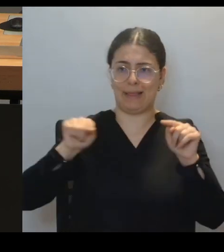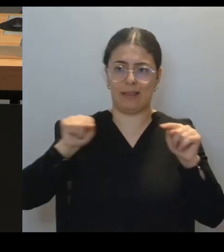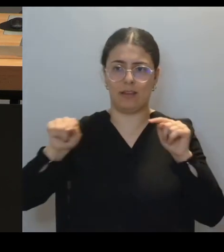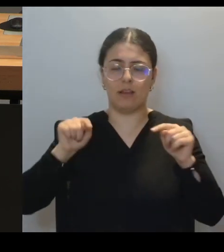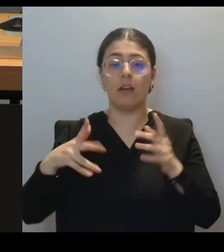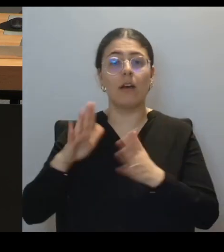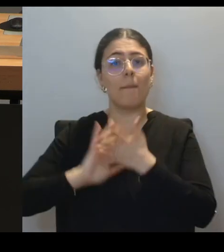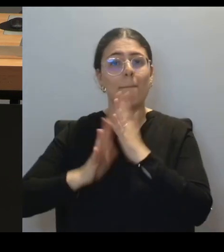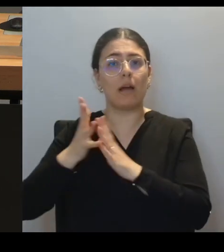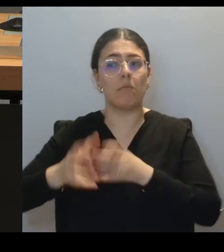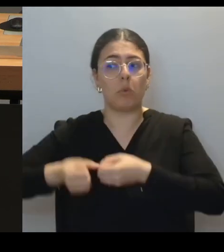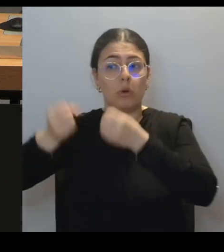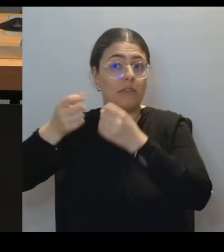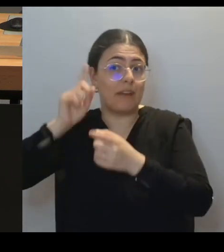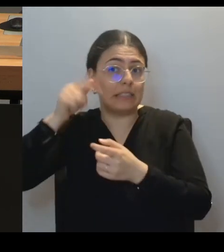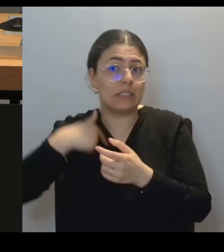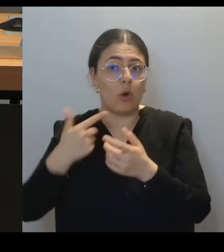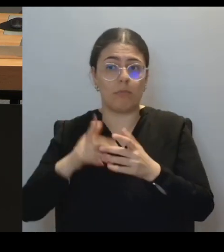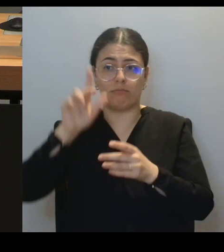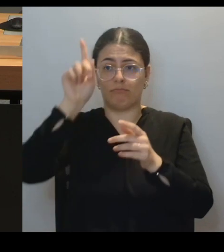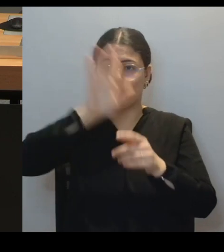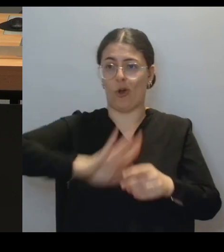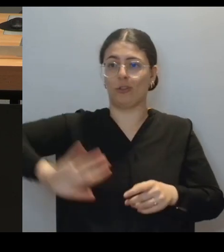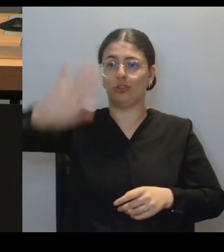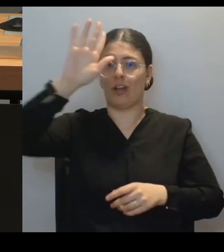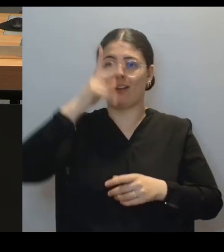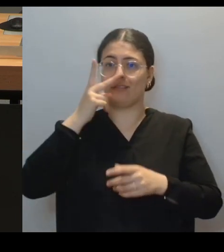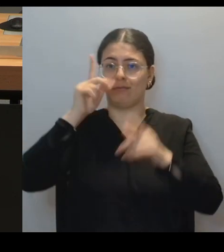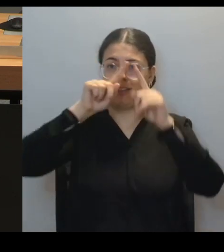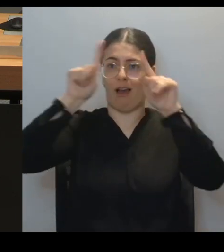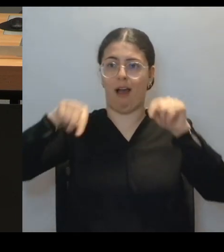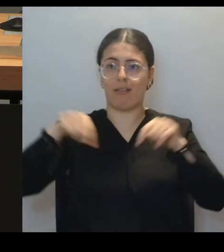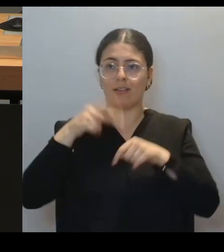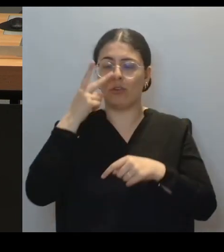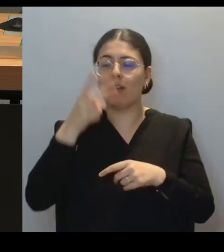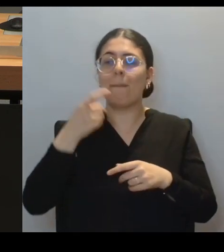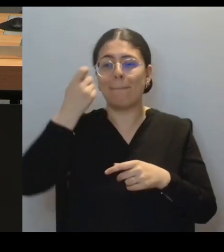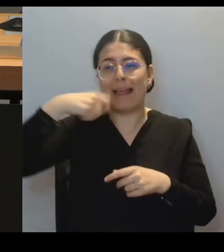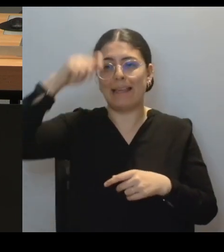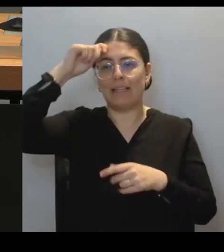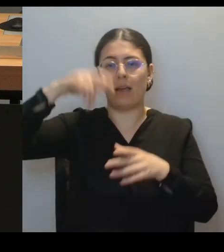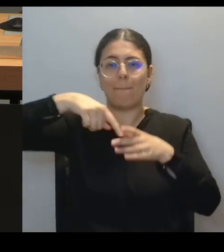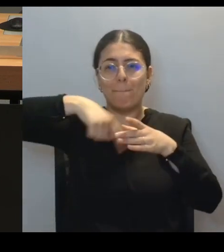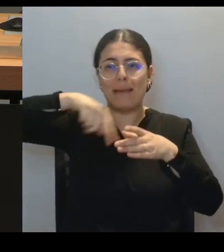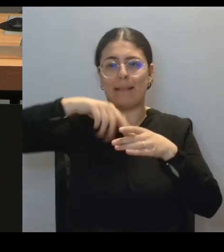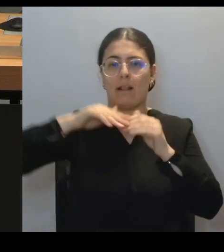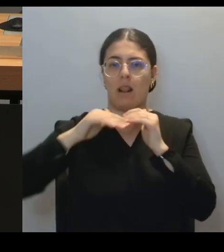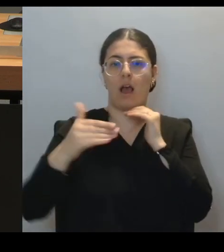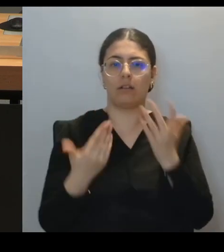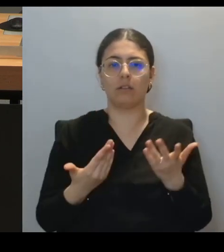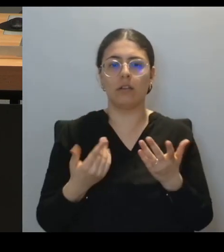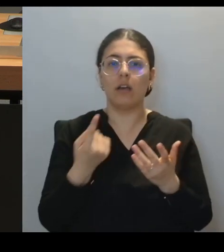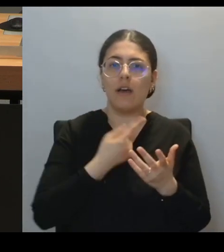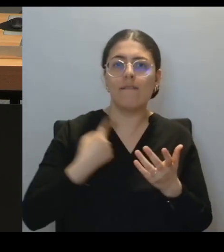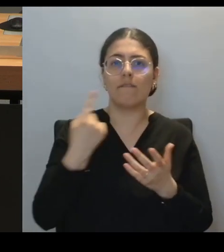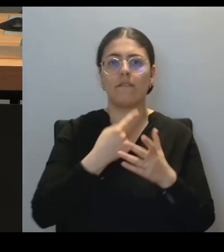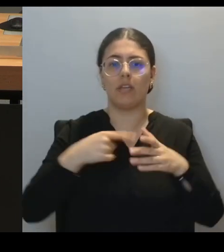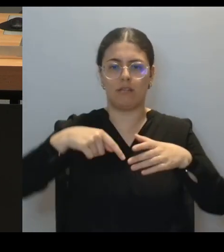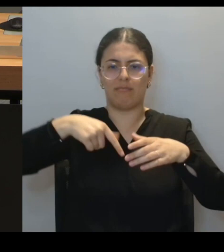nämlich ein Binnenland, und wir haben keine innereuropäischen Grenze. Und gerade auf eine derartige geografische Lage zielt die von der